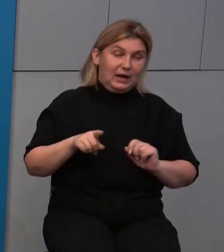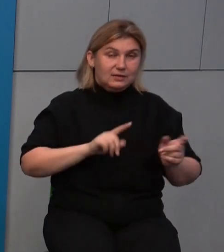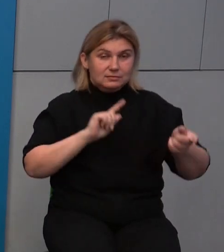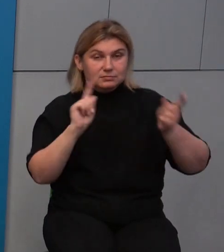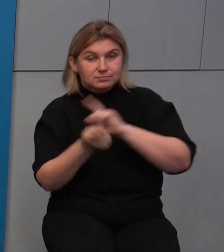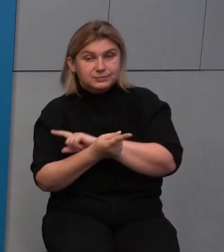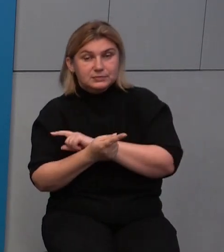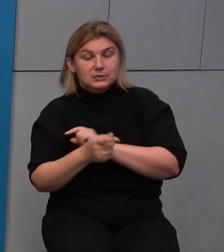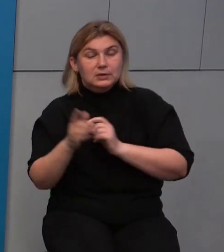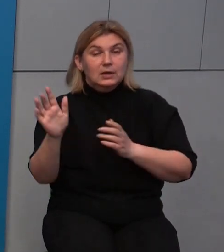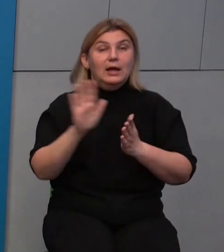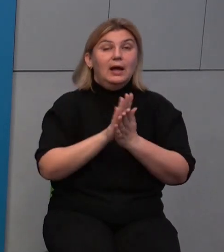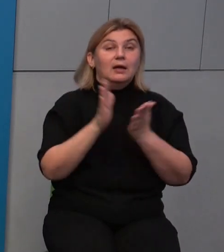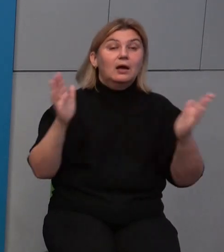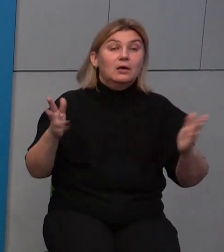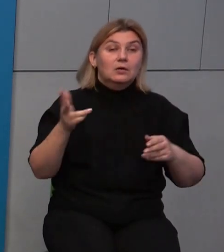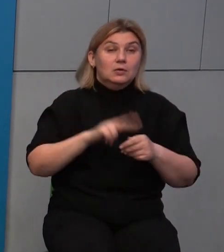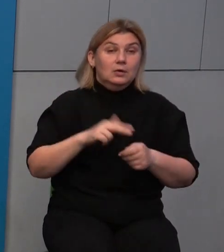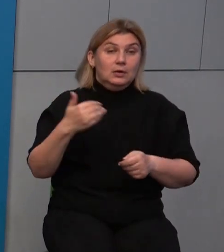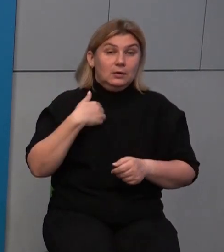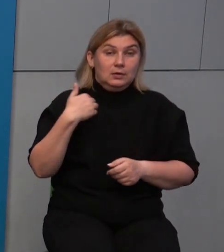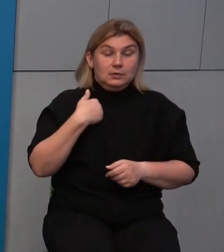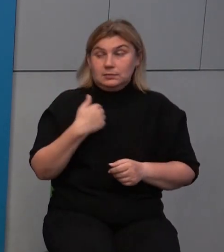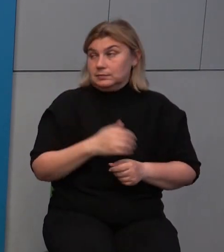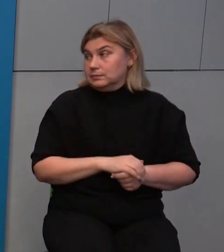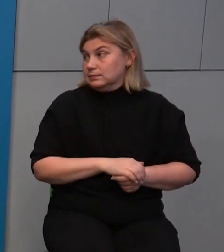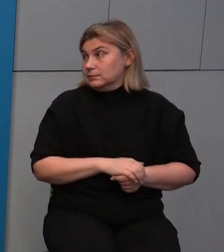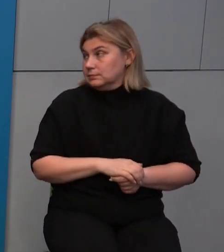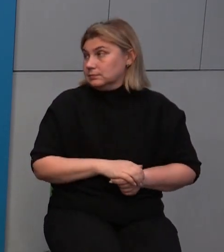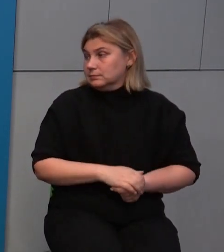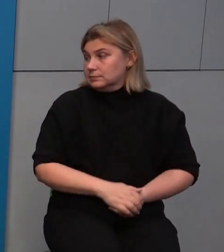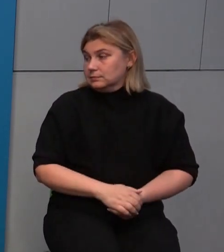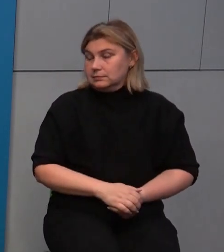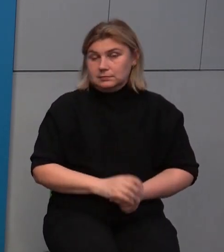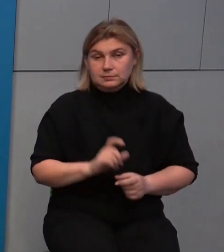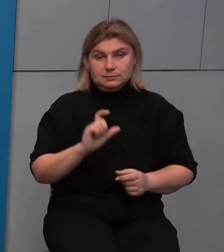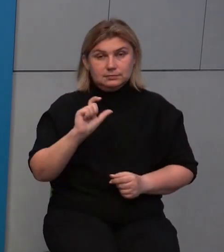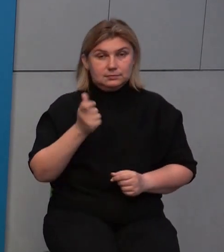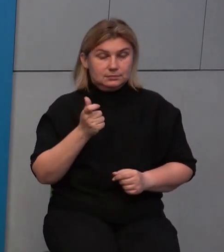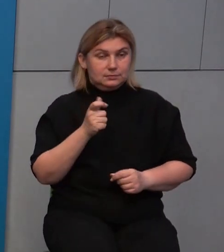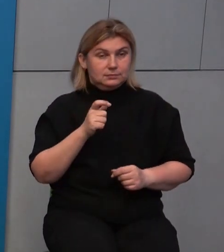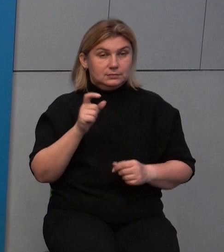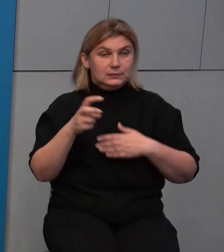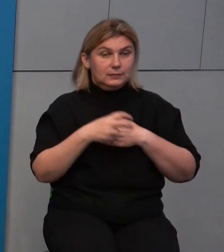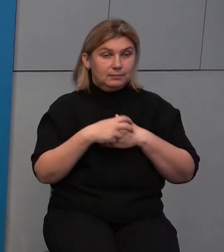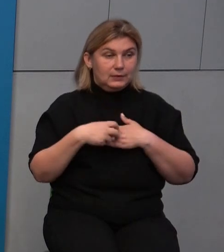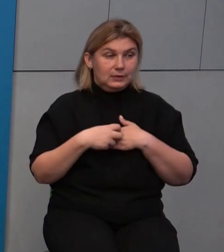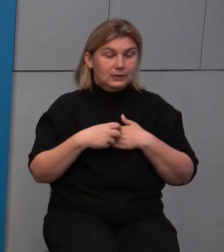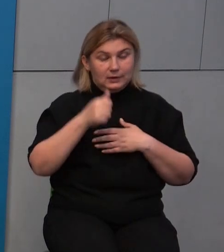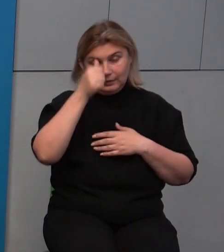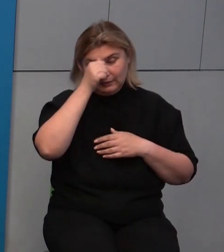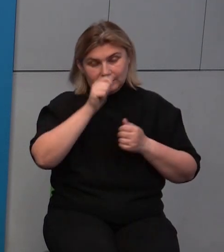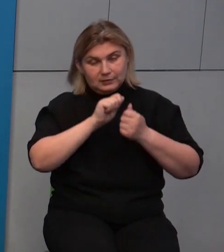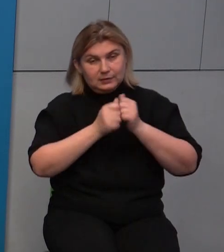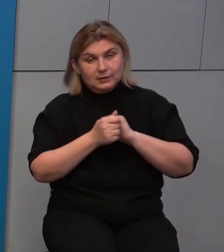z artykułu, który był angielski na przykład. Więc się przekręciło nazwisko tego badacza, bo w innym alfabecie było